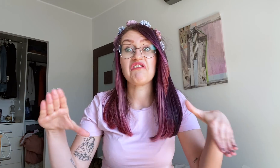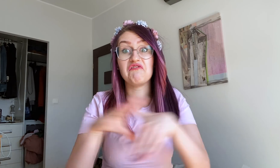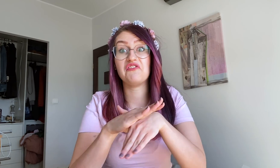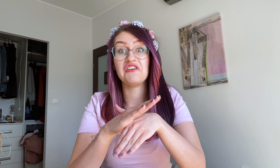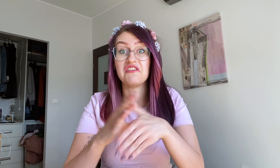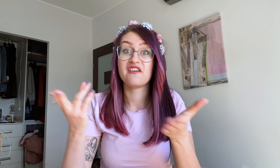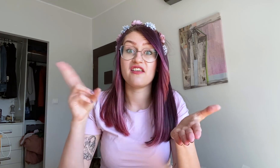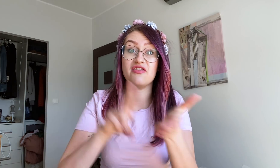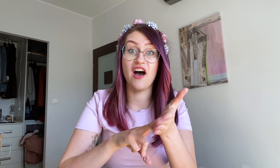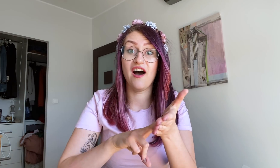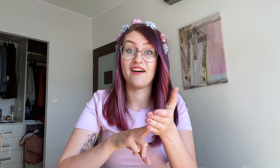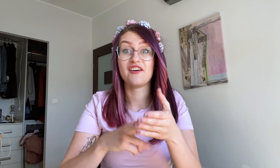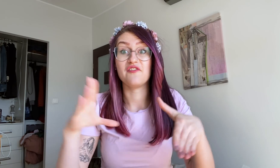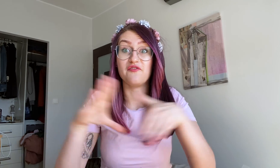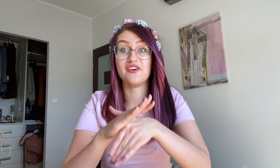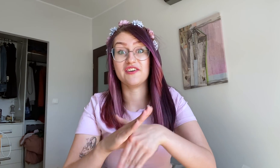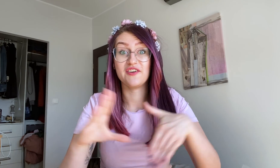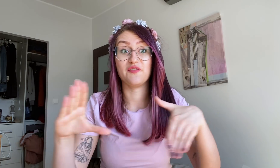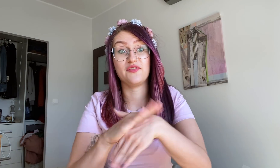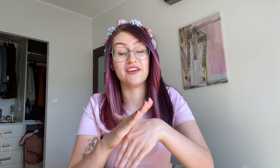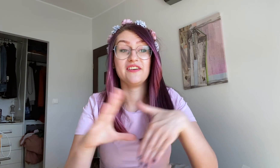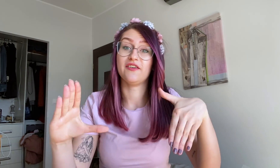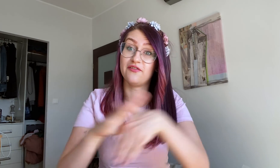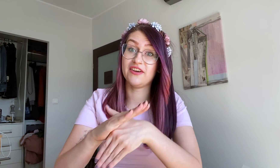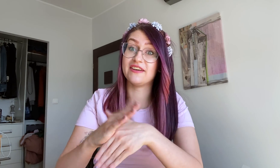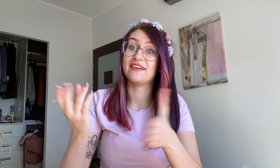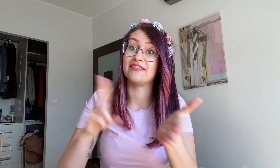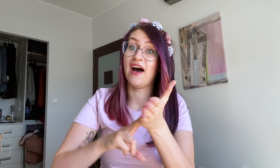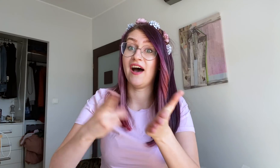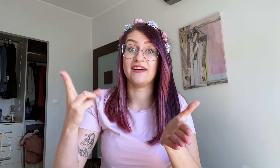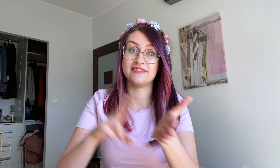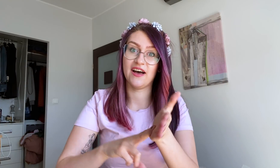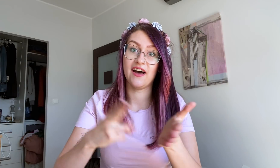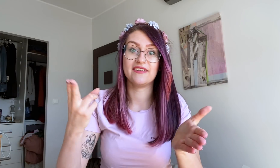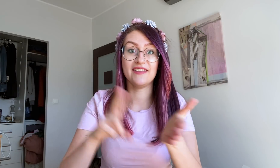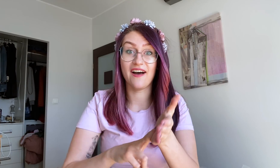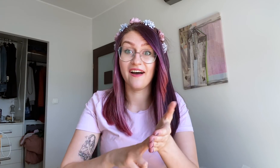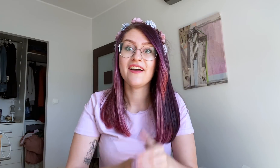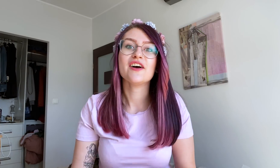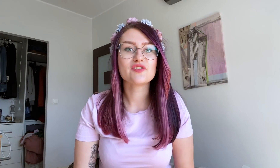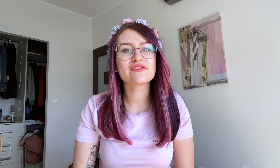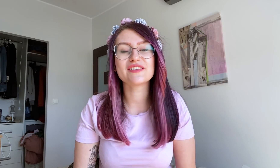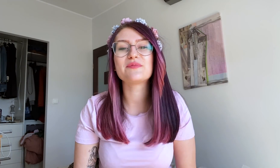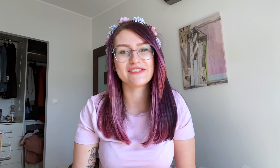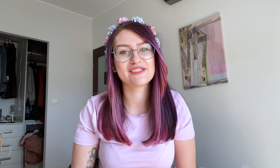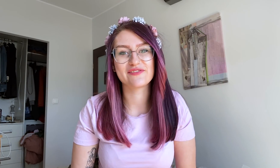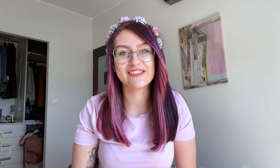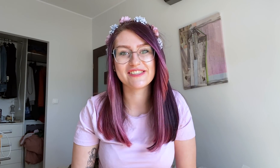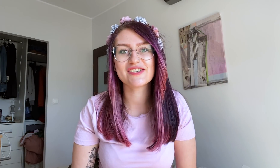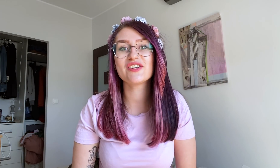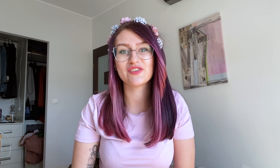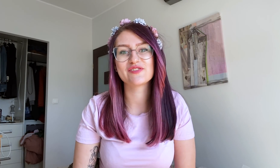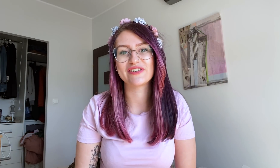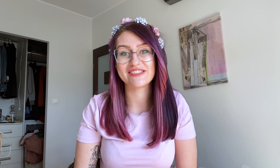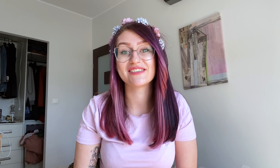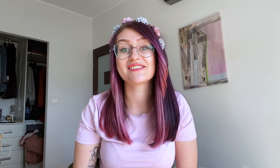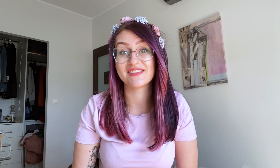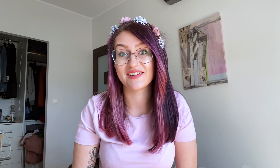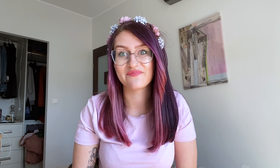"w", "na", w", "w", "w", "na", "na", "na", to wtedy będziecie wiedzieć, że to jest właśnie system.